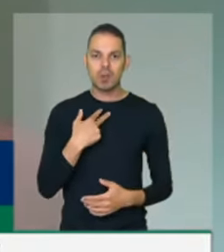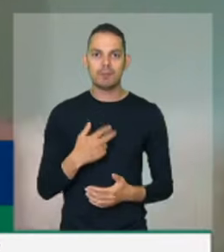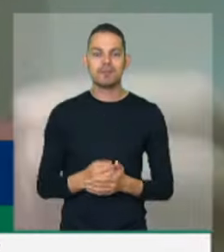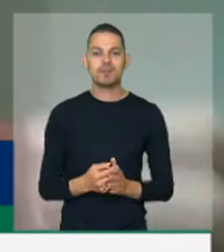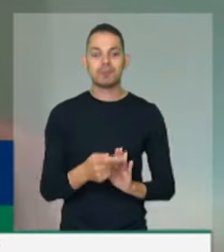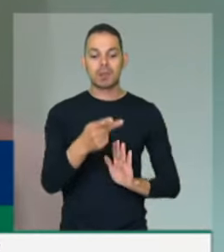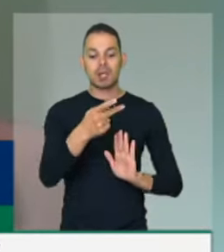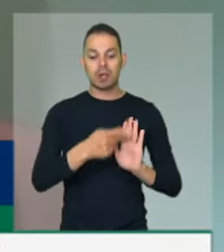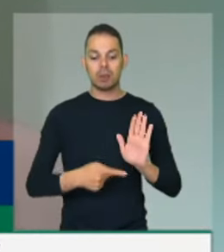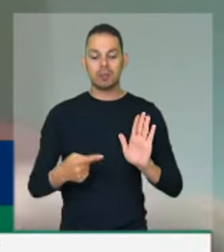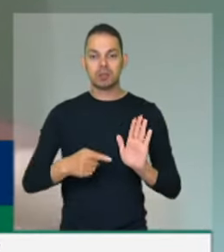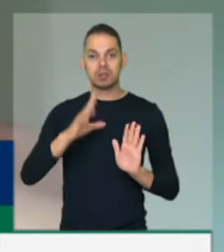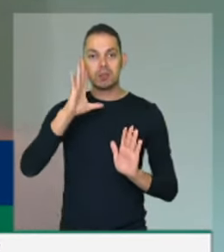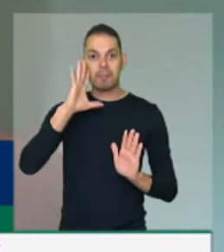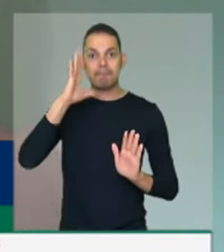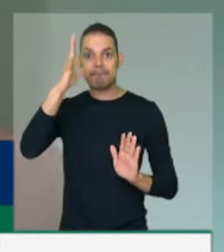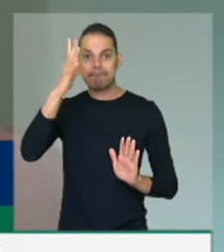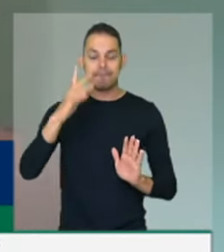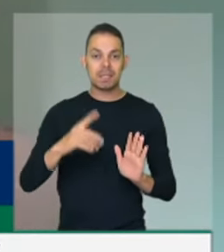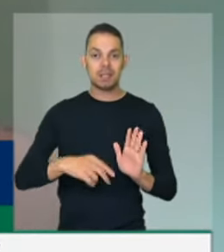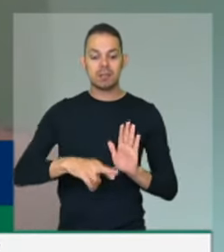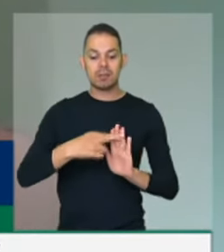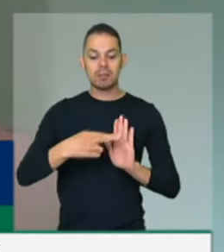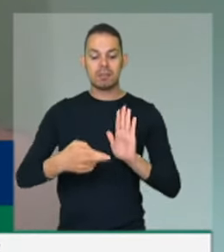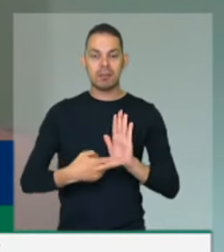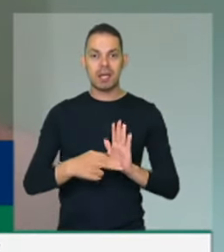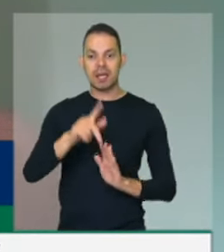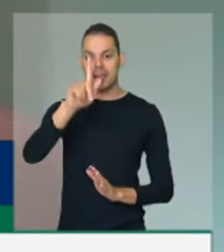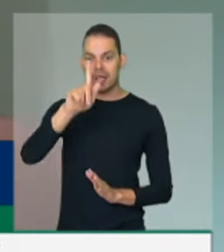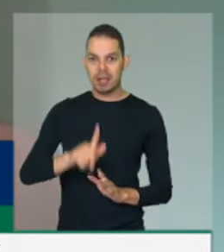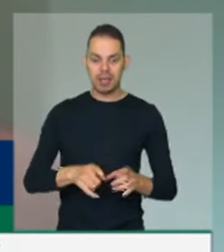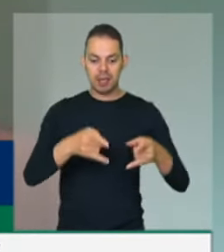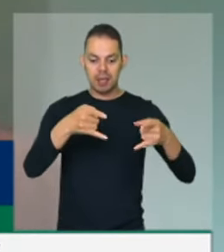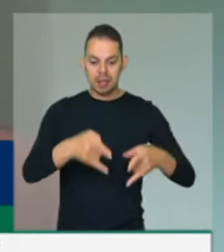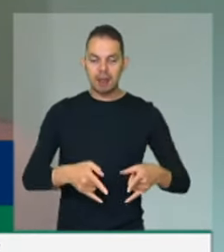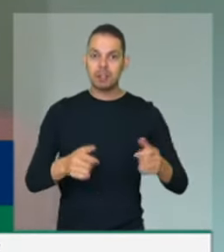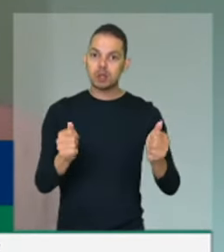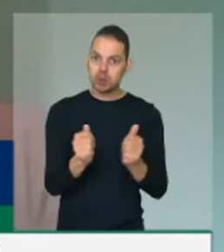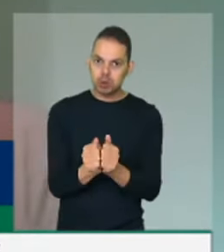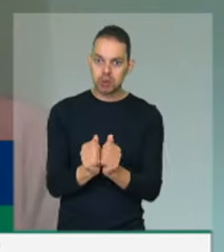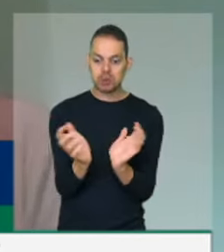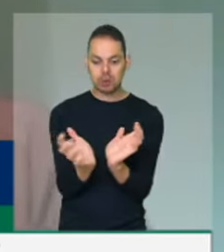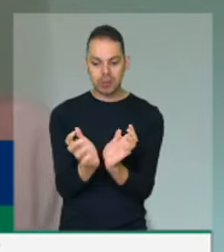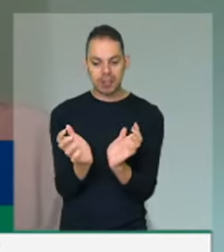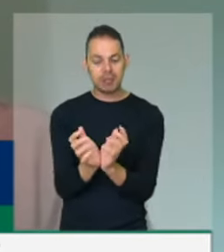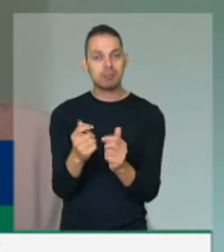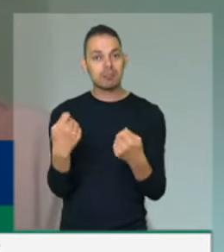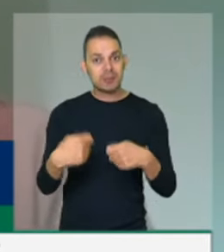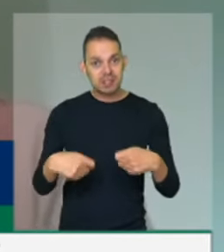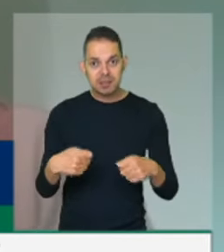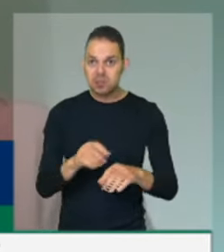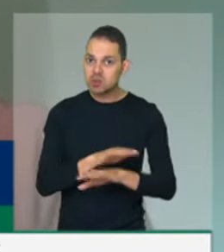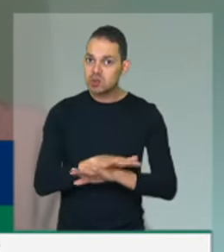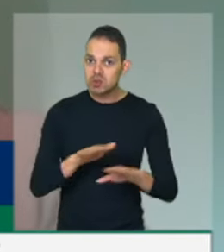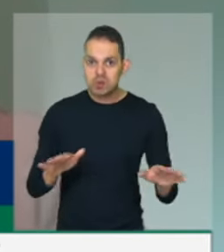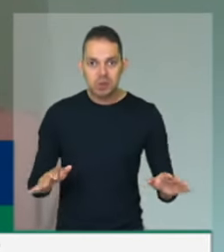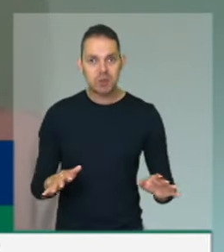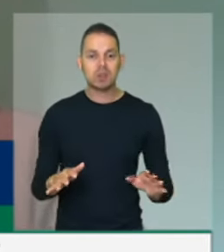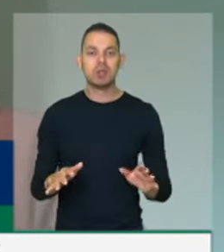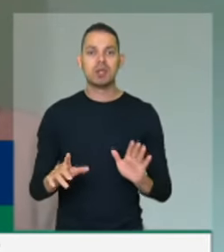UMA REGRA PARA QUE O GESTOR NÃO RECEBA LEITO SEM EQUIPE, É SÓ ISSO, NENHUM MOMENTO NA LEI ESTÁ DIZENDO O QUE LEITO VAI SER ENTREGUE PARA EQUIPE.